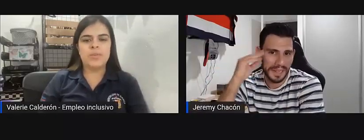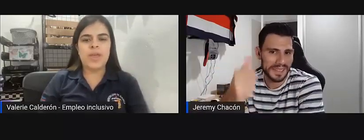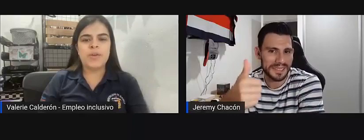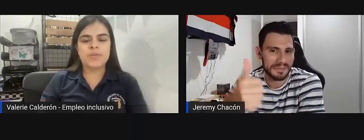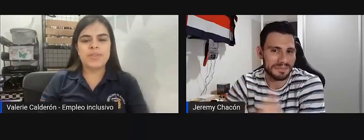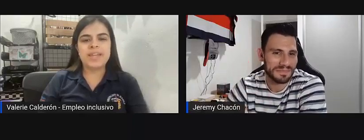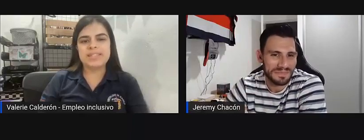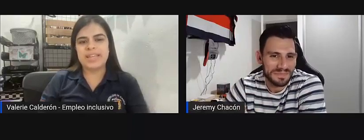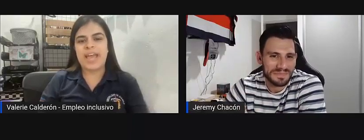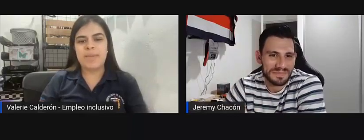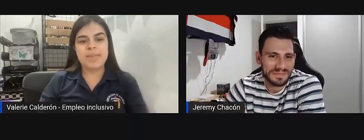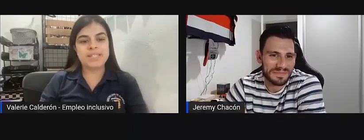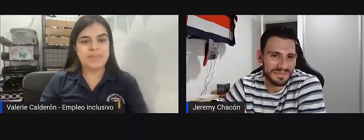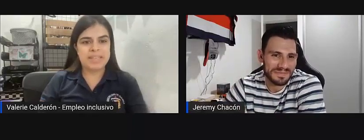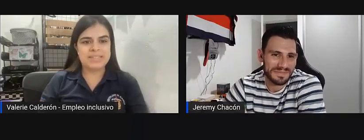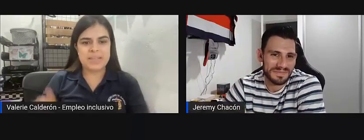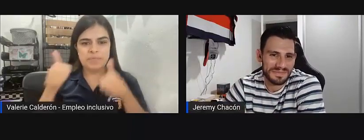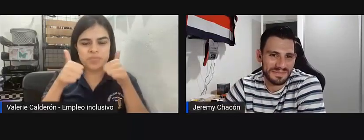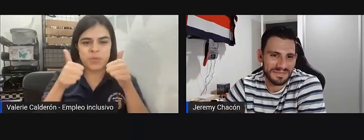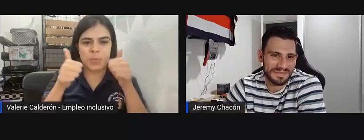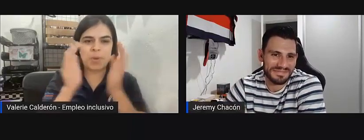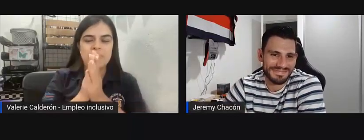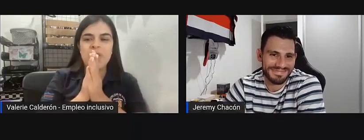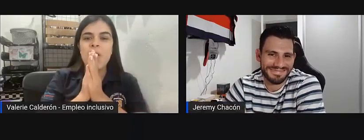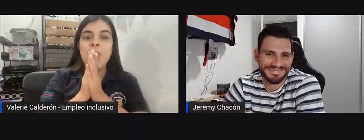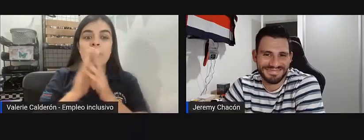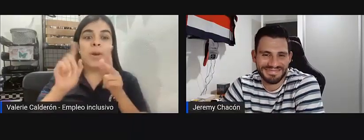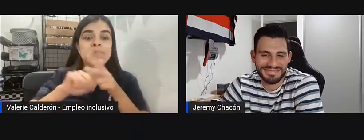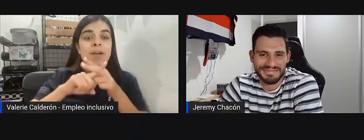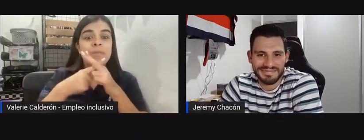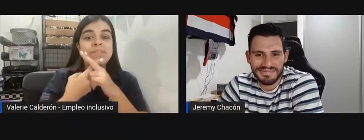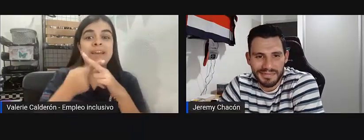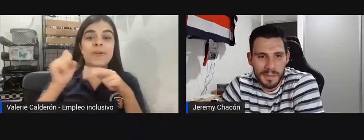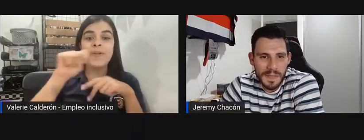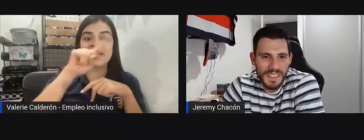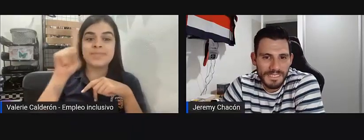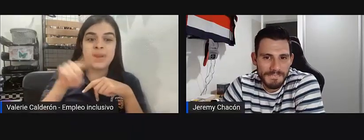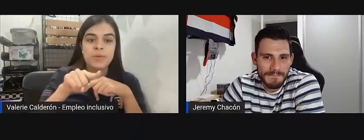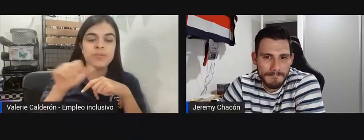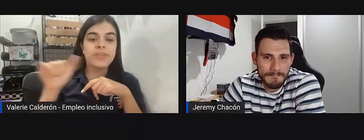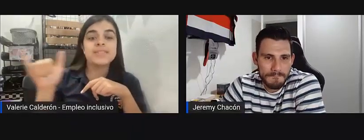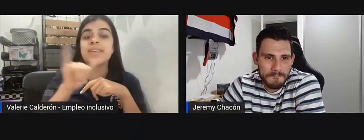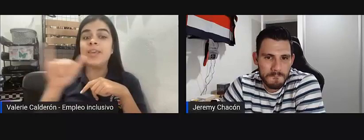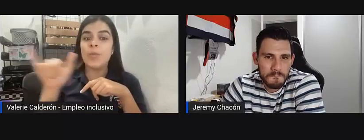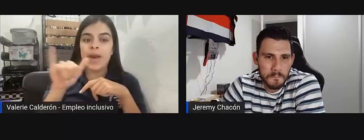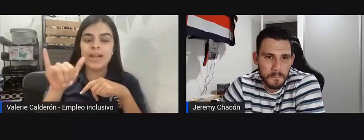les voy a contar acerca de mi experiencia súper Bueno vamos a comenzar con las preguntas igual